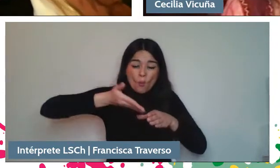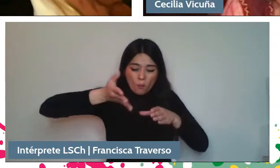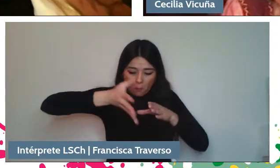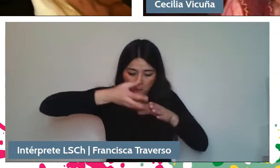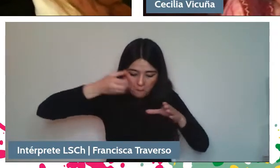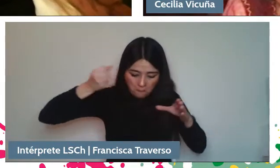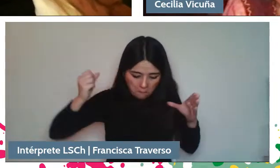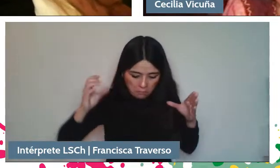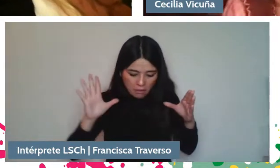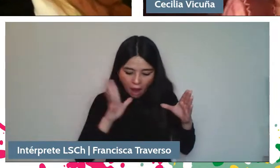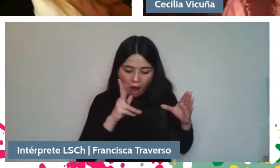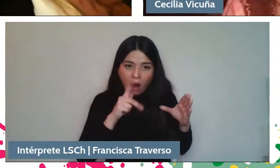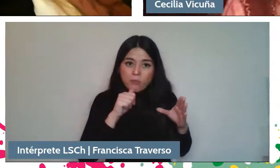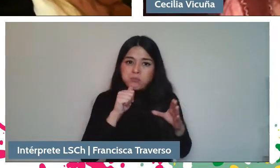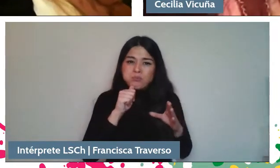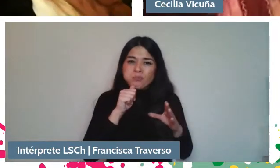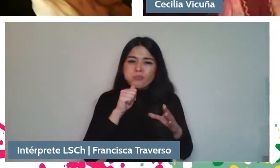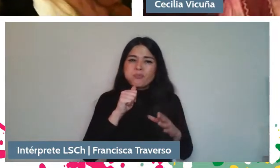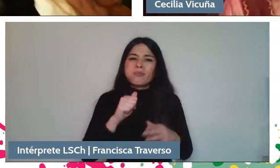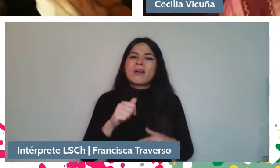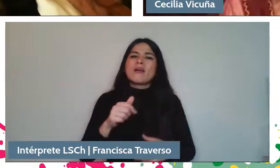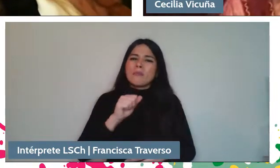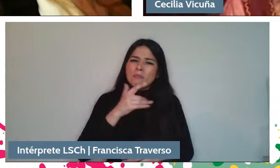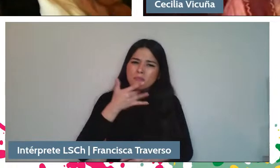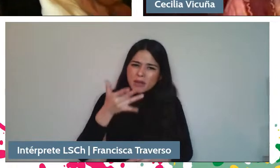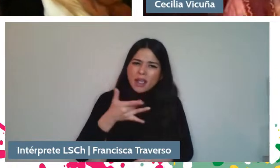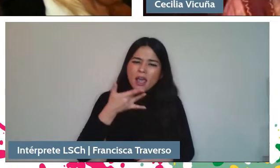Y la primera experiencia, es decir, el momento en que nació lo precario